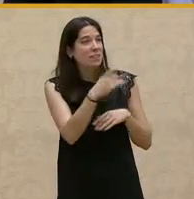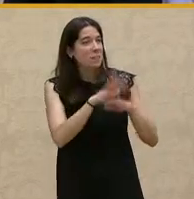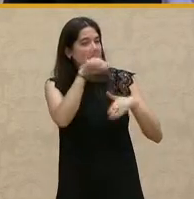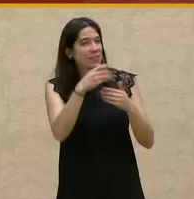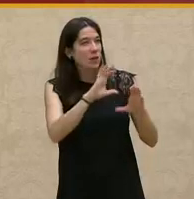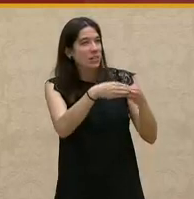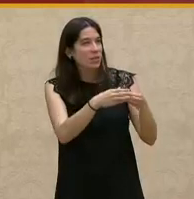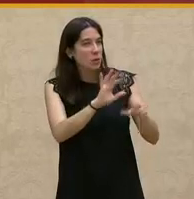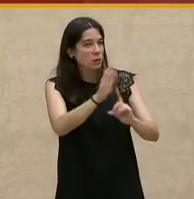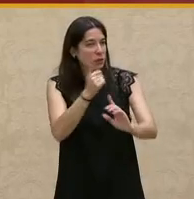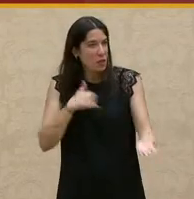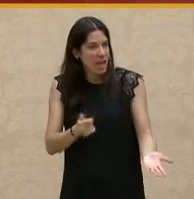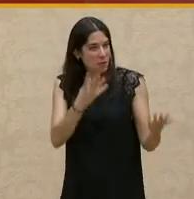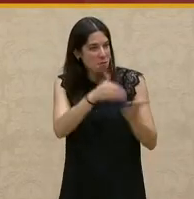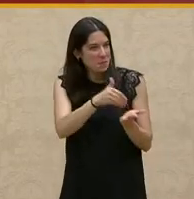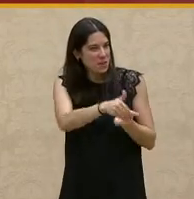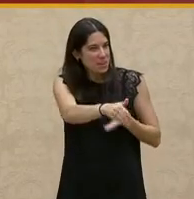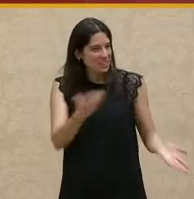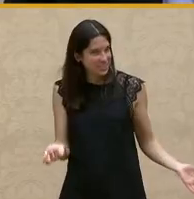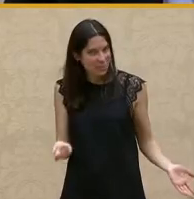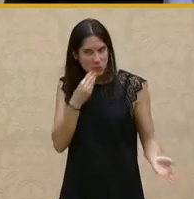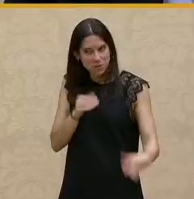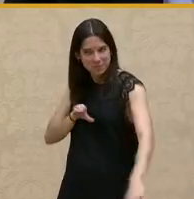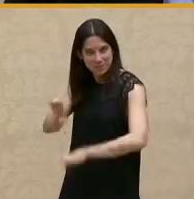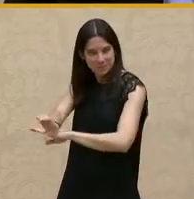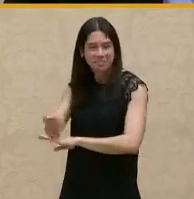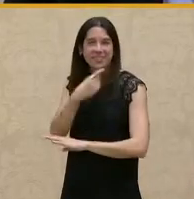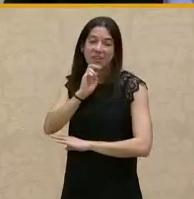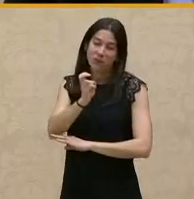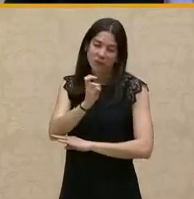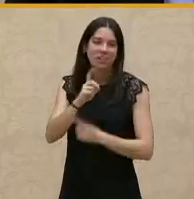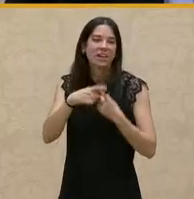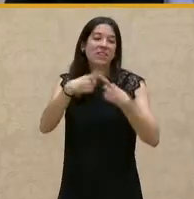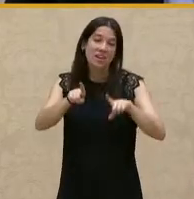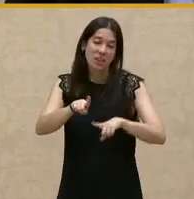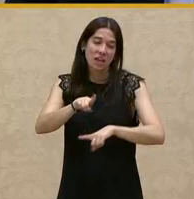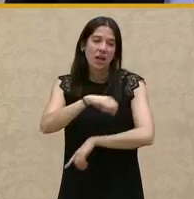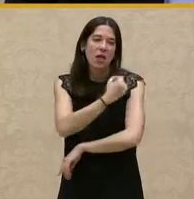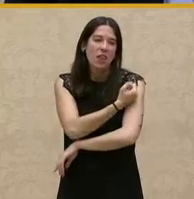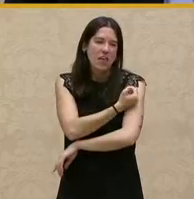primero, y el segundo: cuál es la razón, cuál es la diferencia entre censo y estudios. La Ley